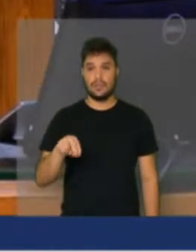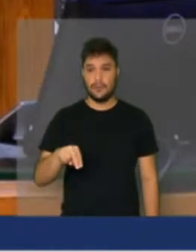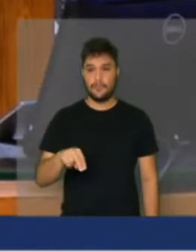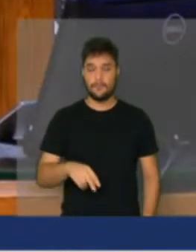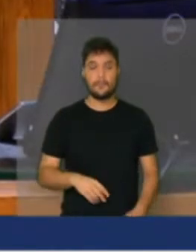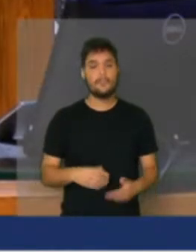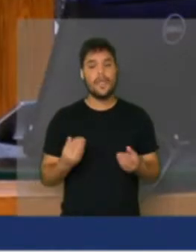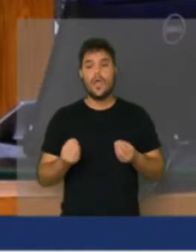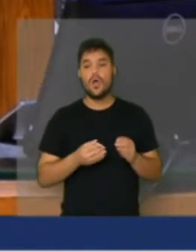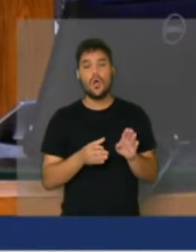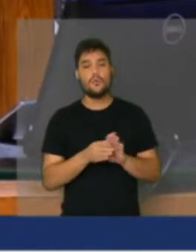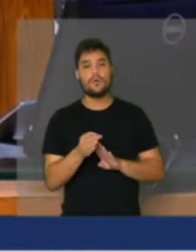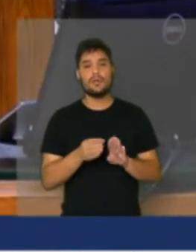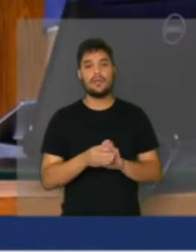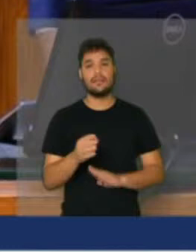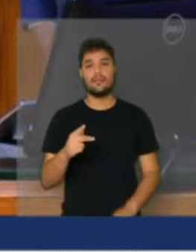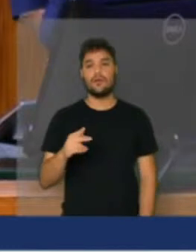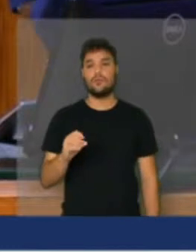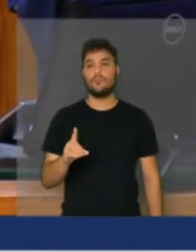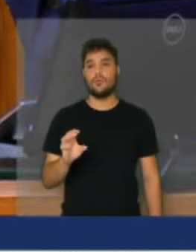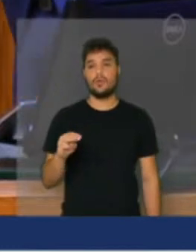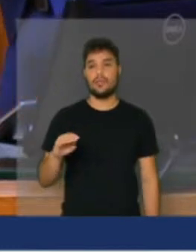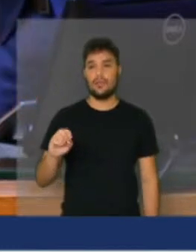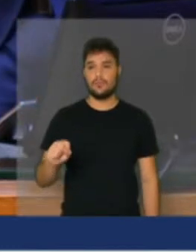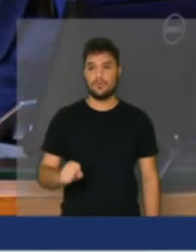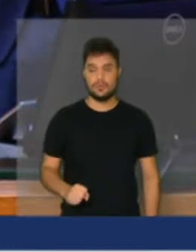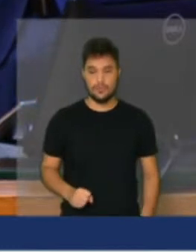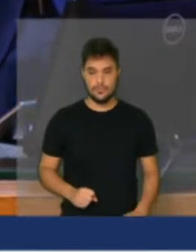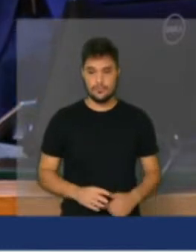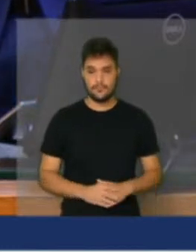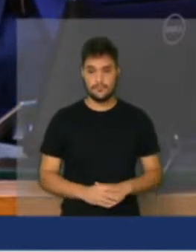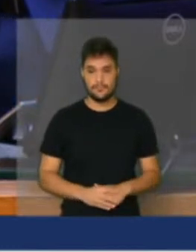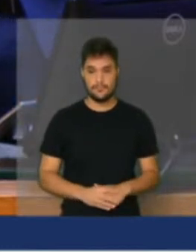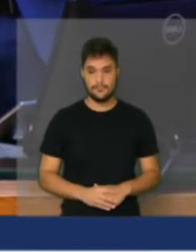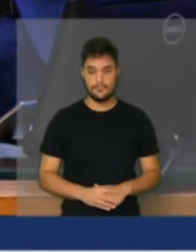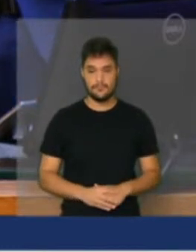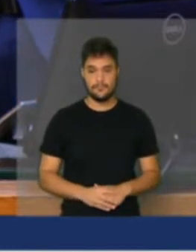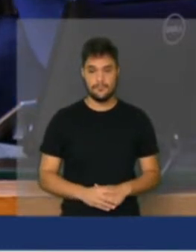ORIENTA O PODEMOS? COMO ORIENTA O PSOL... [DEPUTADA]: PRESIDENTE... É UM ESCÁ